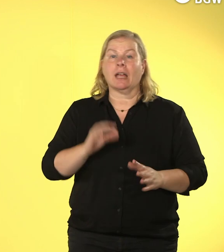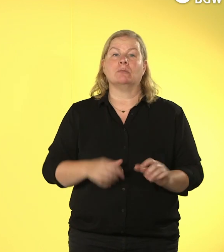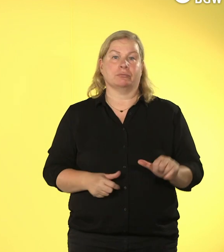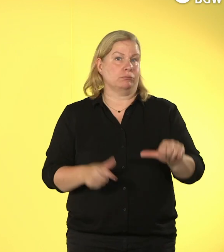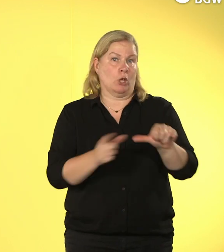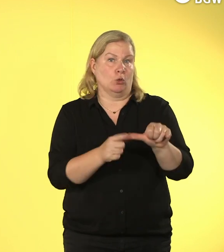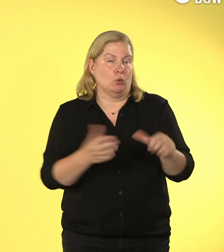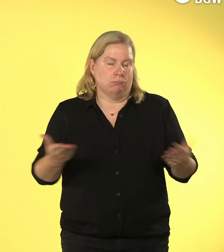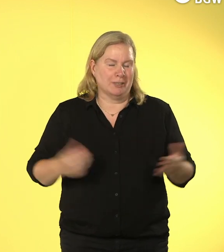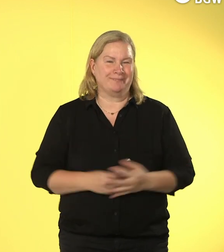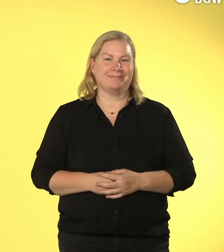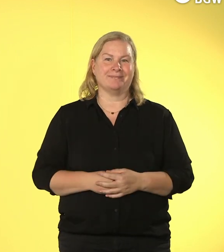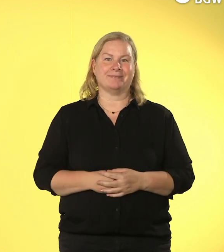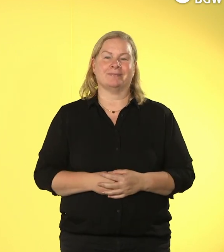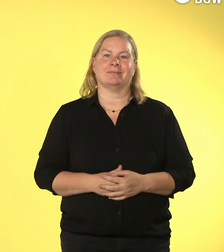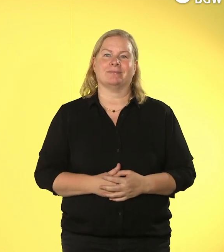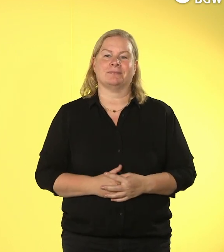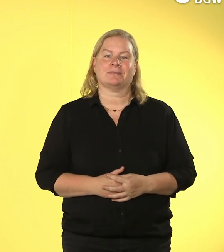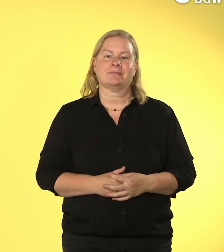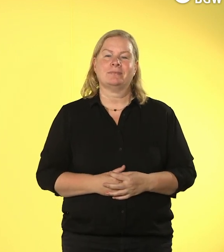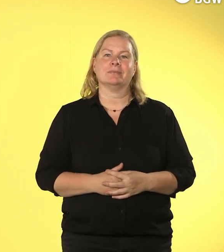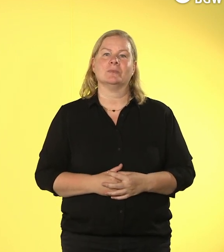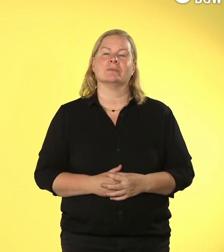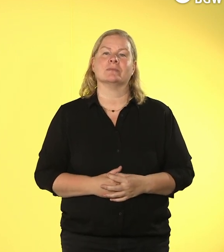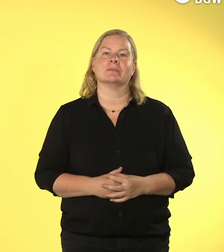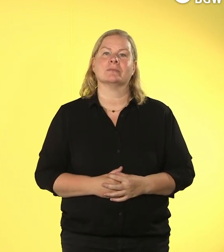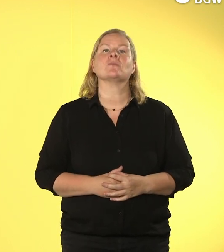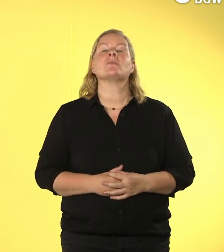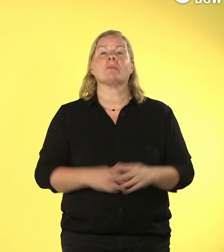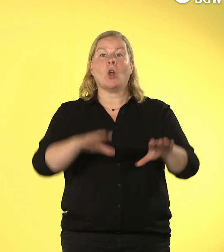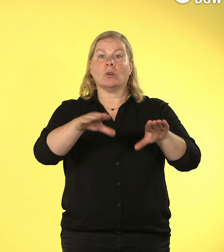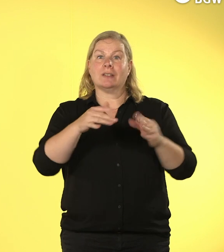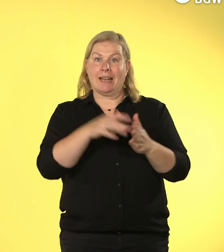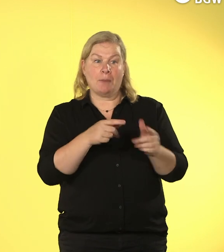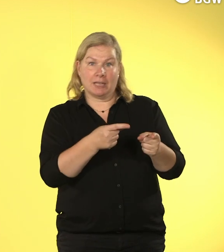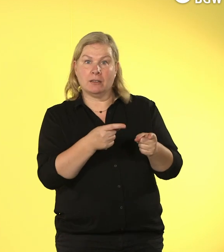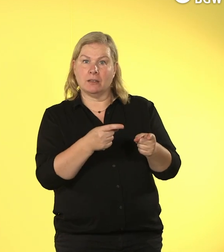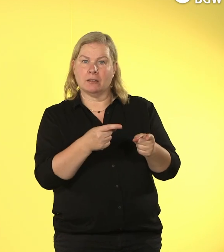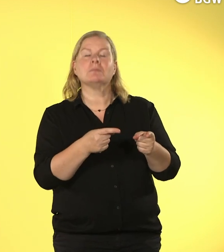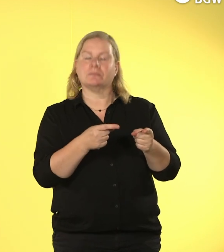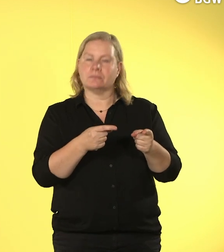Den google ich. Die Teilnehmerin hat recht.